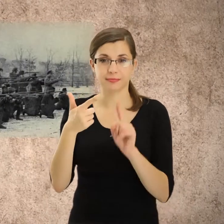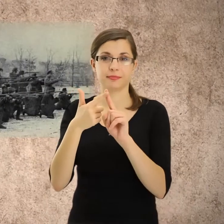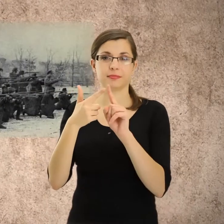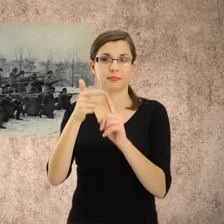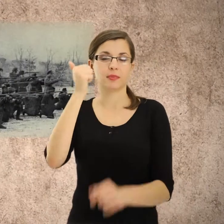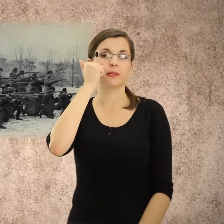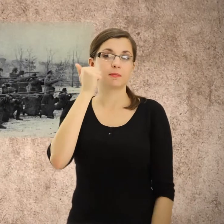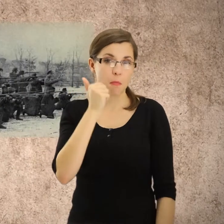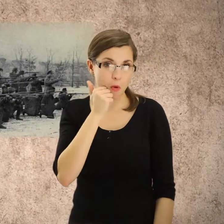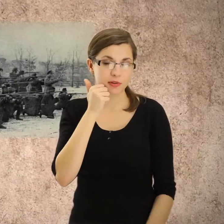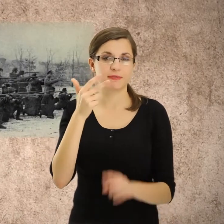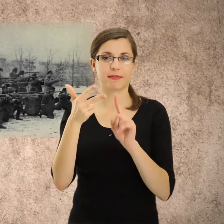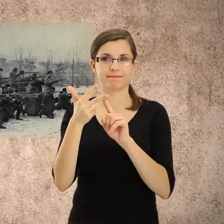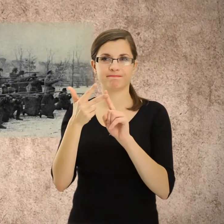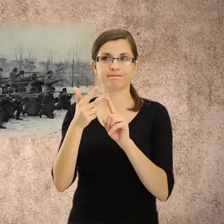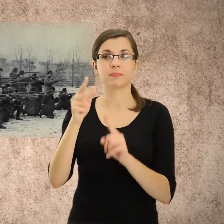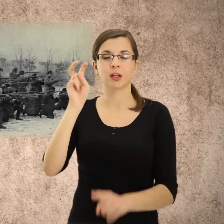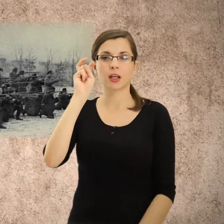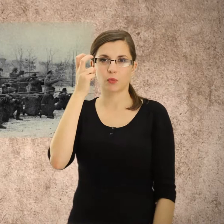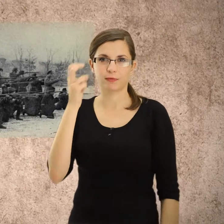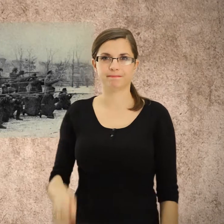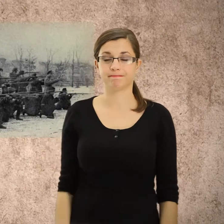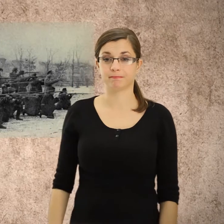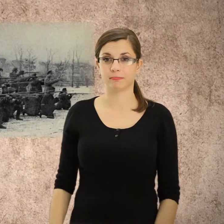na Moskwę i na Kijów.